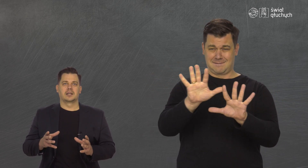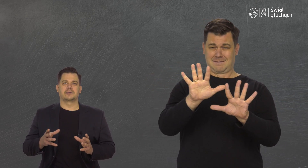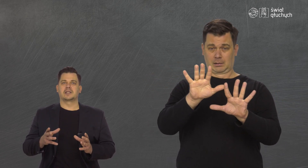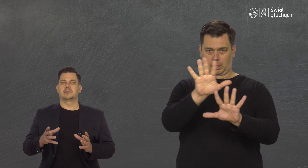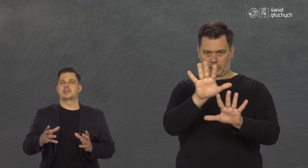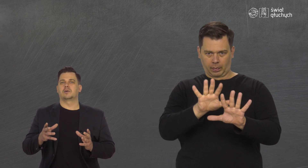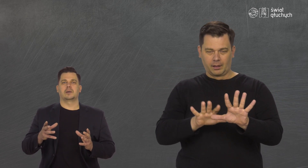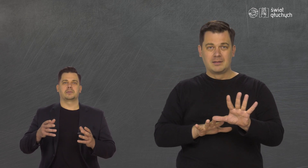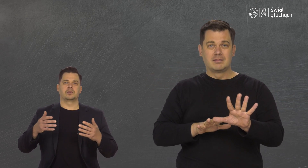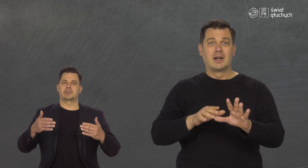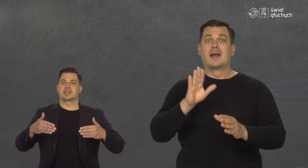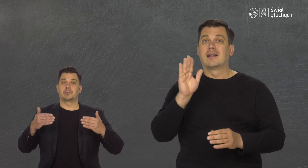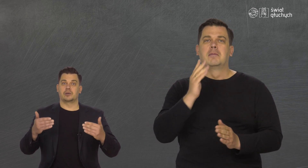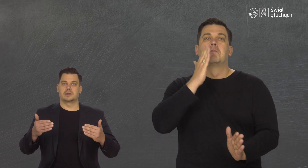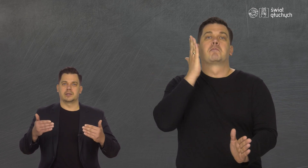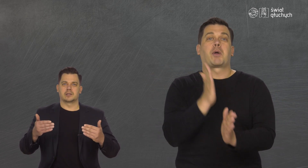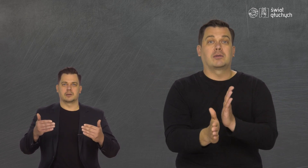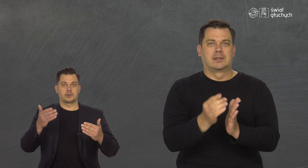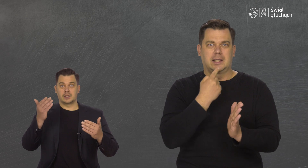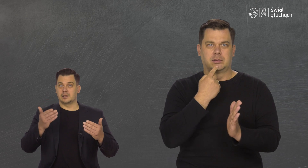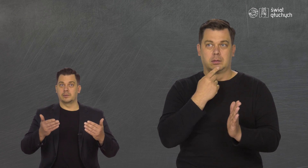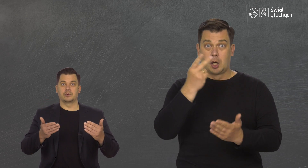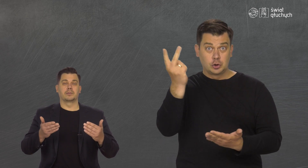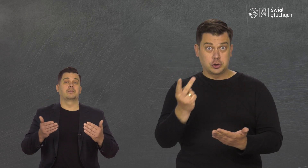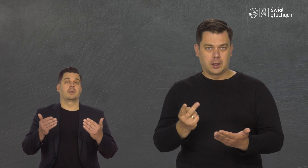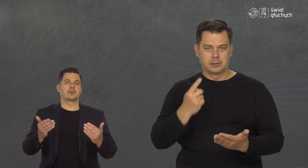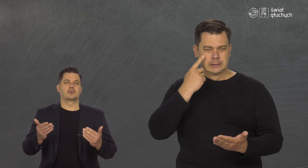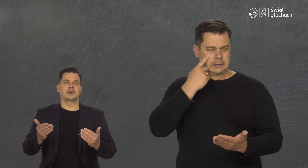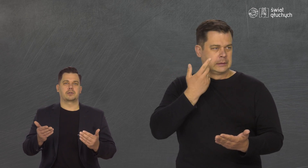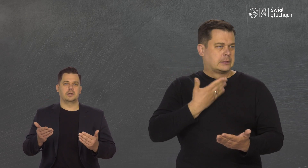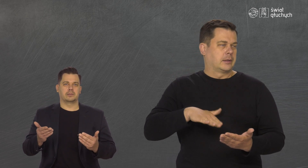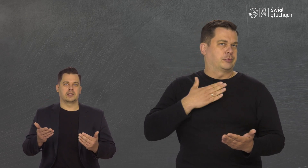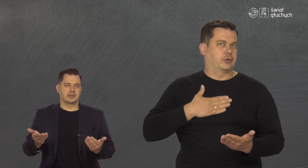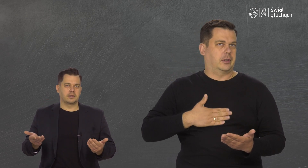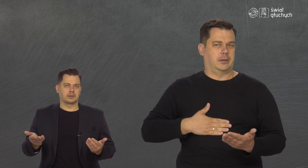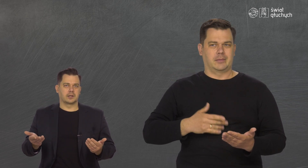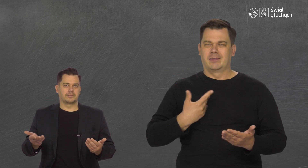Nawet gdyby ten regulamin był napisany prostym językiem, czytanie go byłoby po prostu bardzo nieprzyjemne, niewygodne.